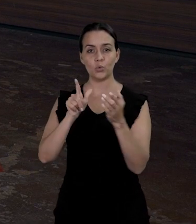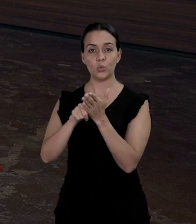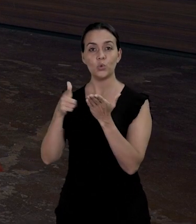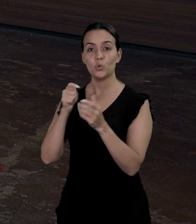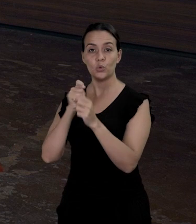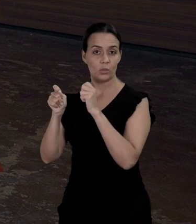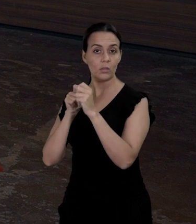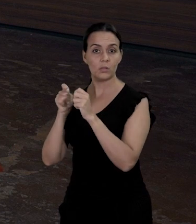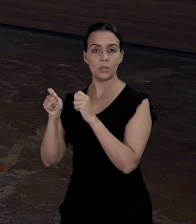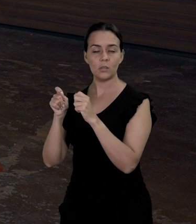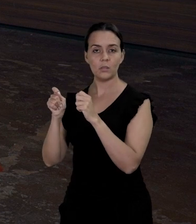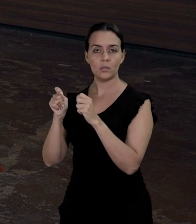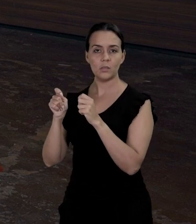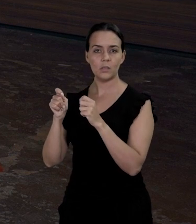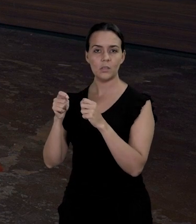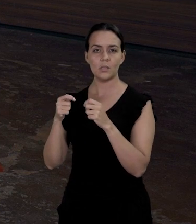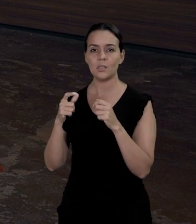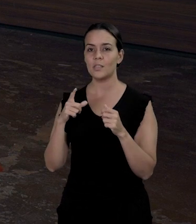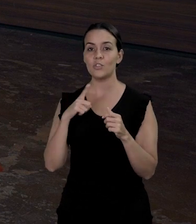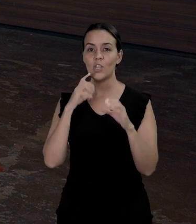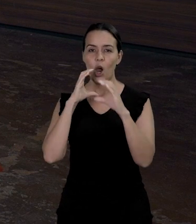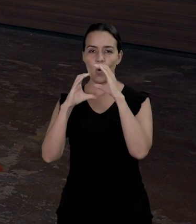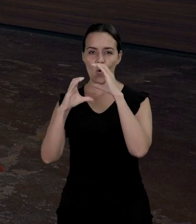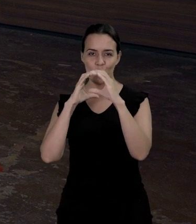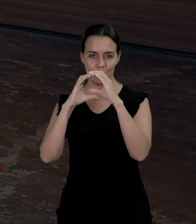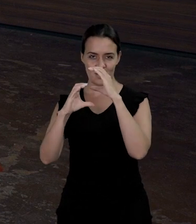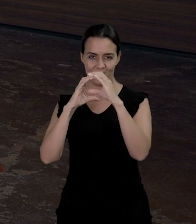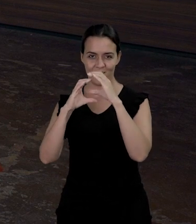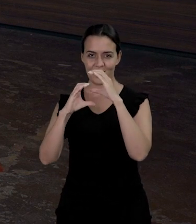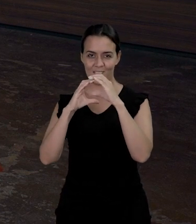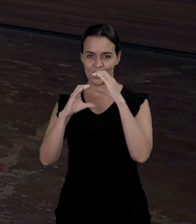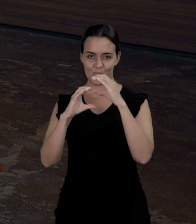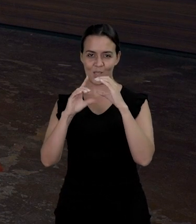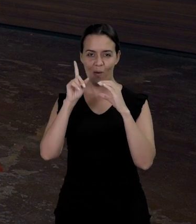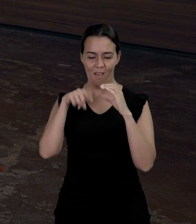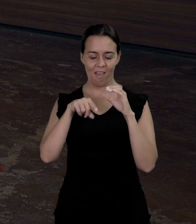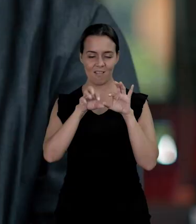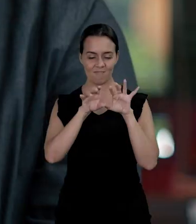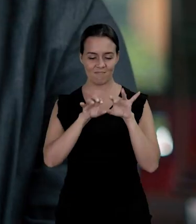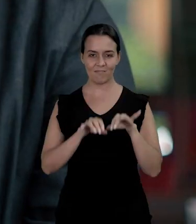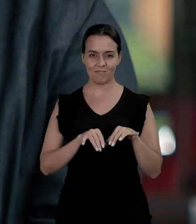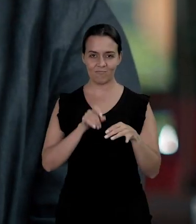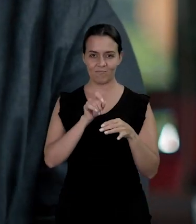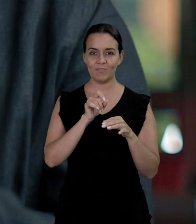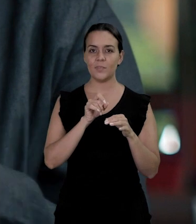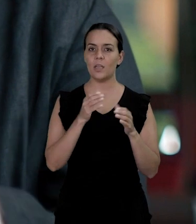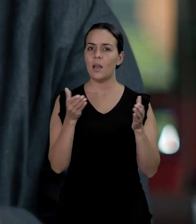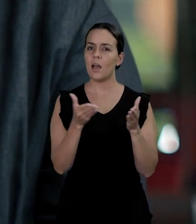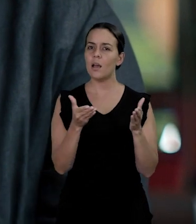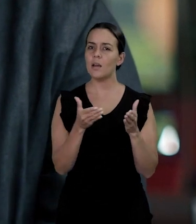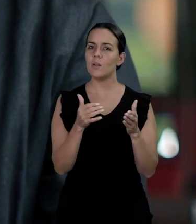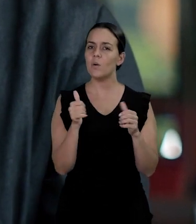a gente tinha meio que quase que o monopólio da comunicação pública. E a mudança principal que aconteceu